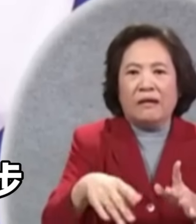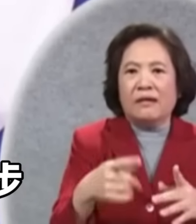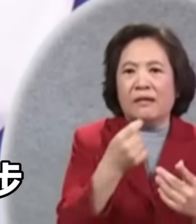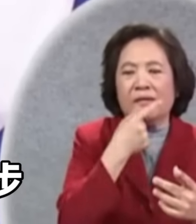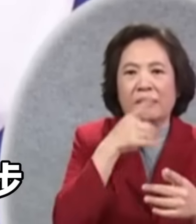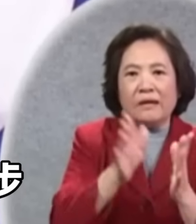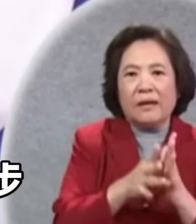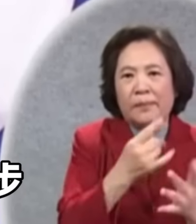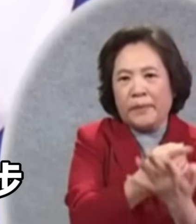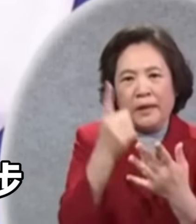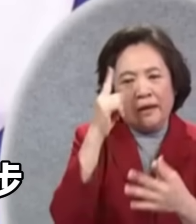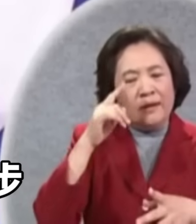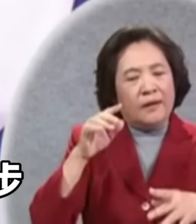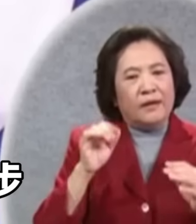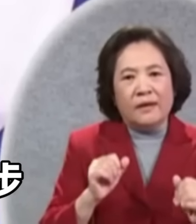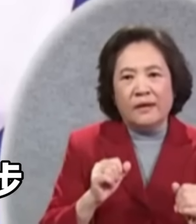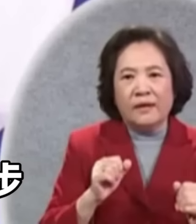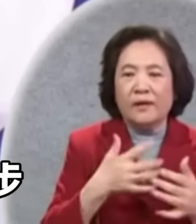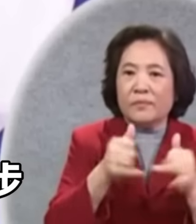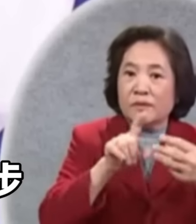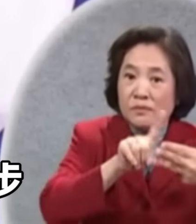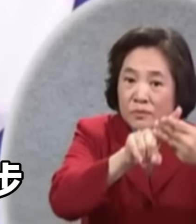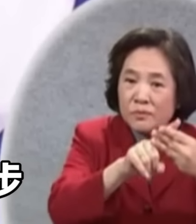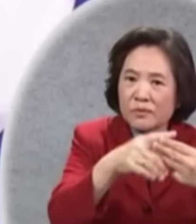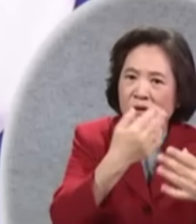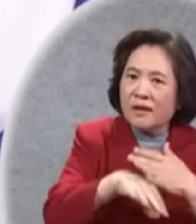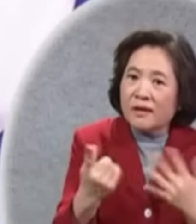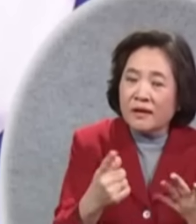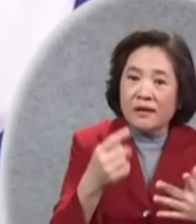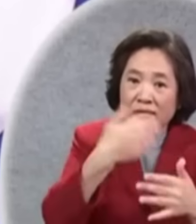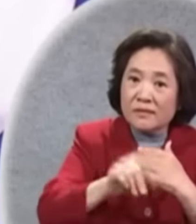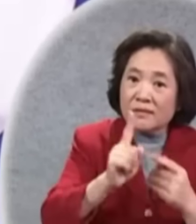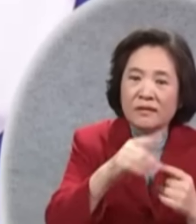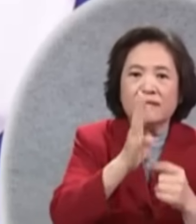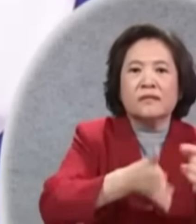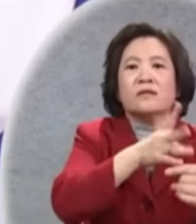2300萬人的民主政治只剩下一步 四年投一票